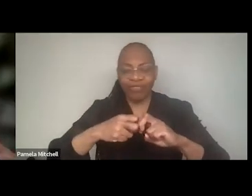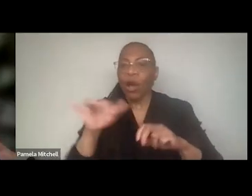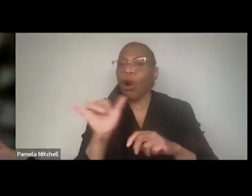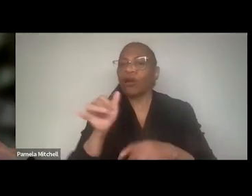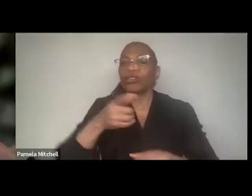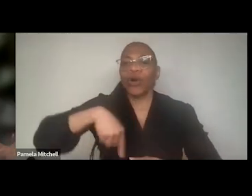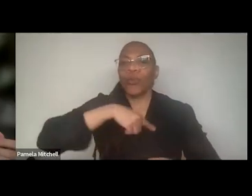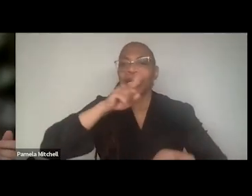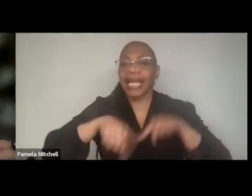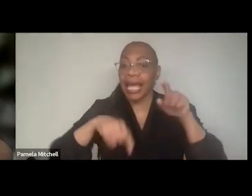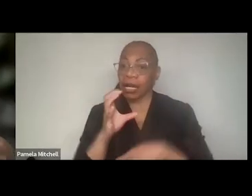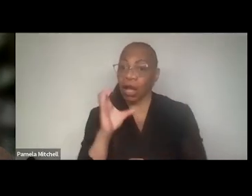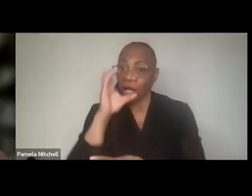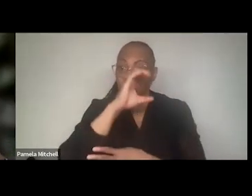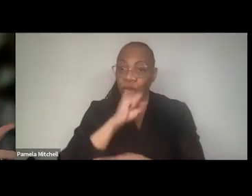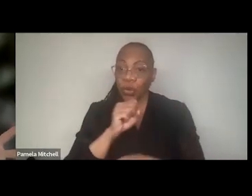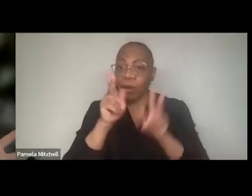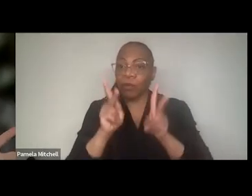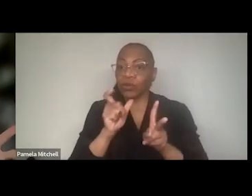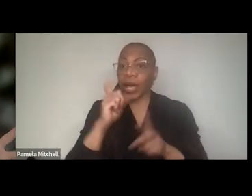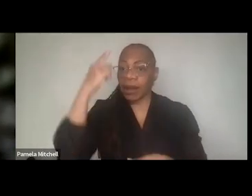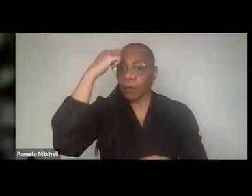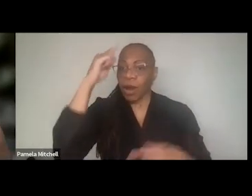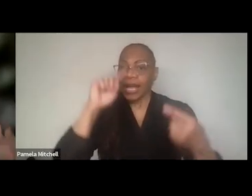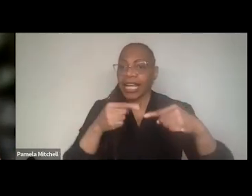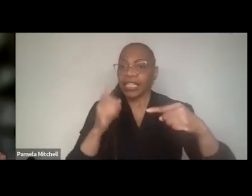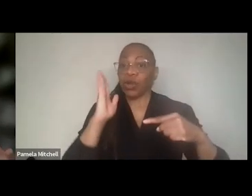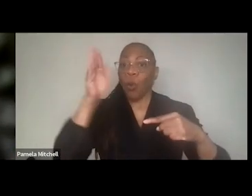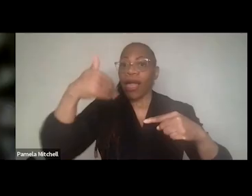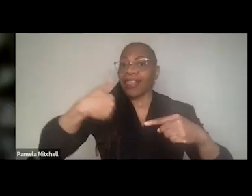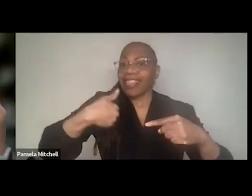que tuvo una lesión cerebral va a tener problemas con la regulación emocional.